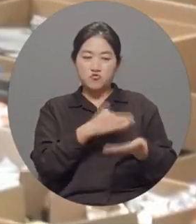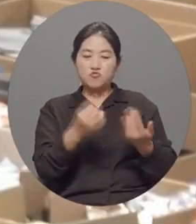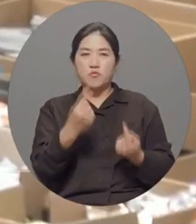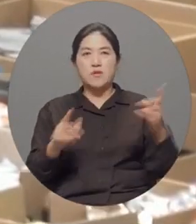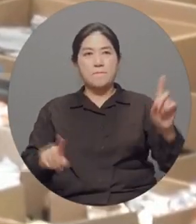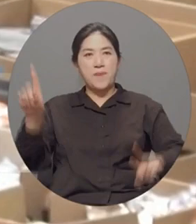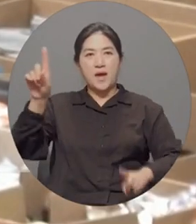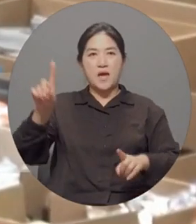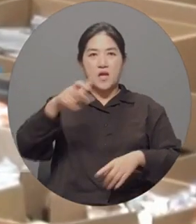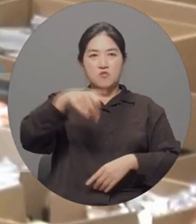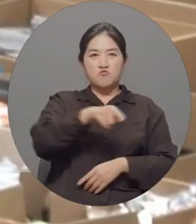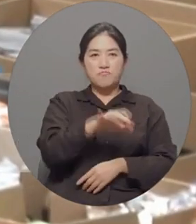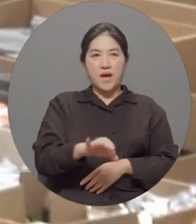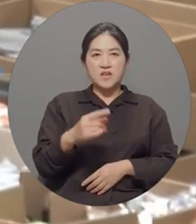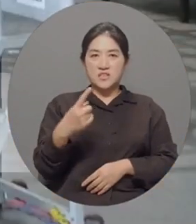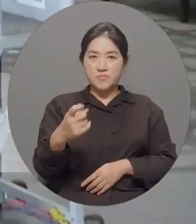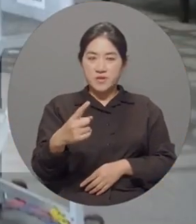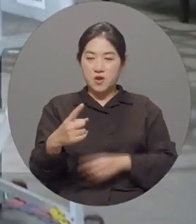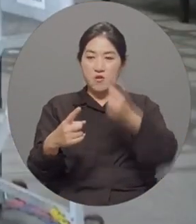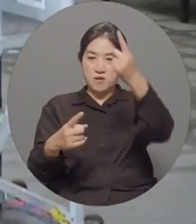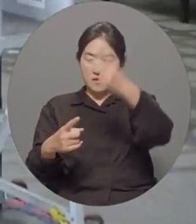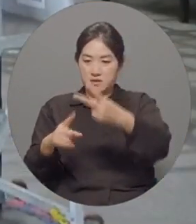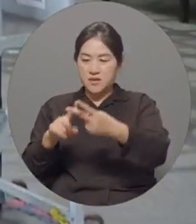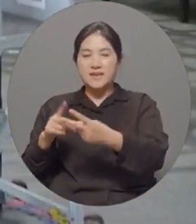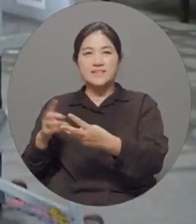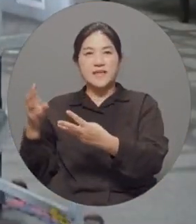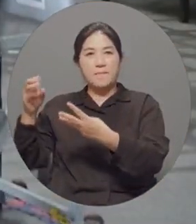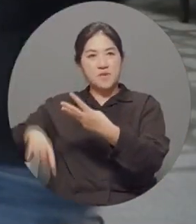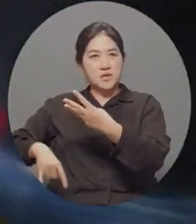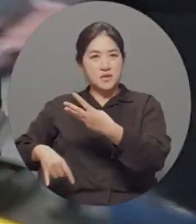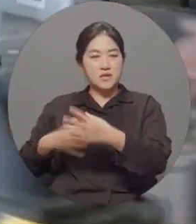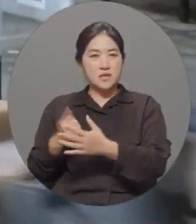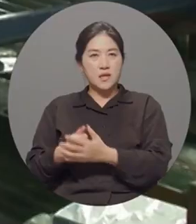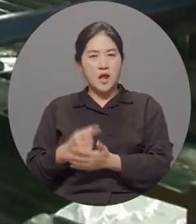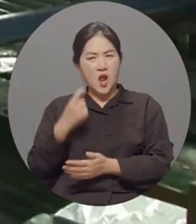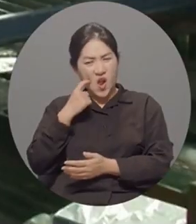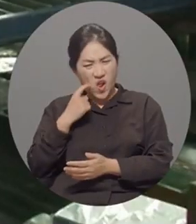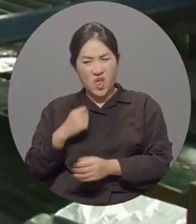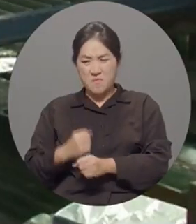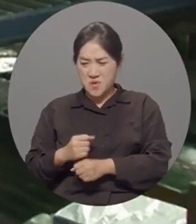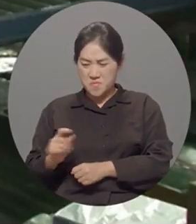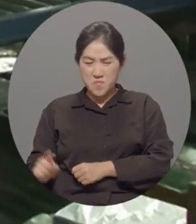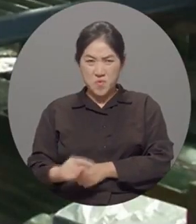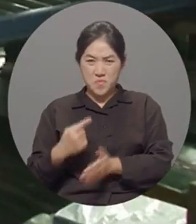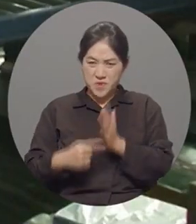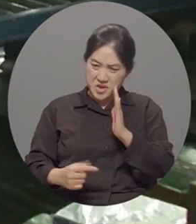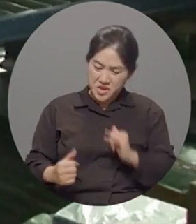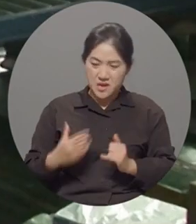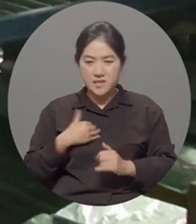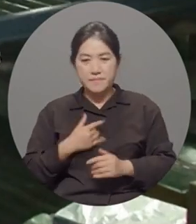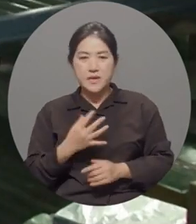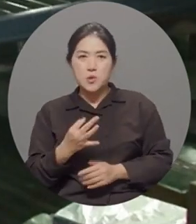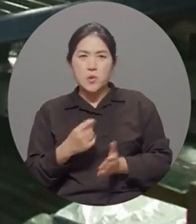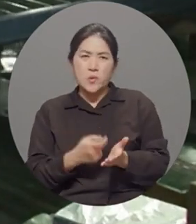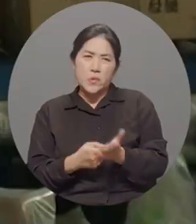국내 이커머스인 G마켓 사용자 수는 이미 넘겼고 쿠팡과 11번가에 이어 3위에 올랐습니다.